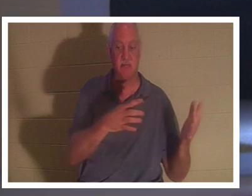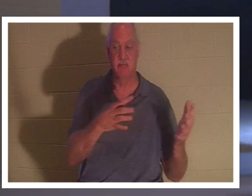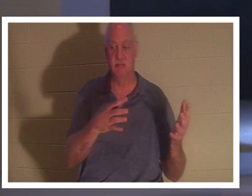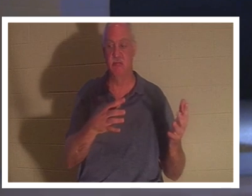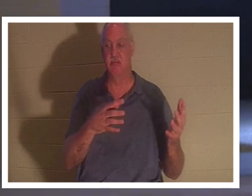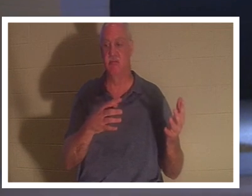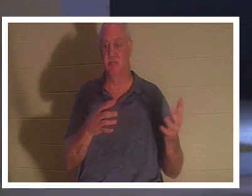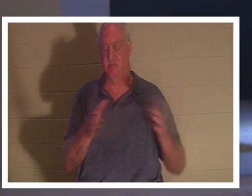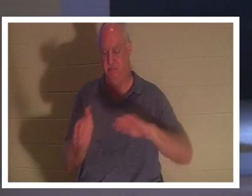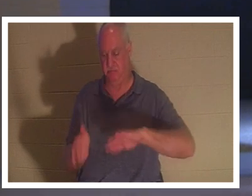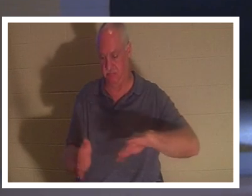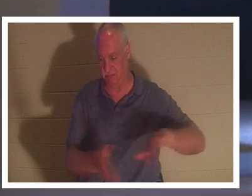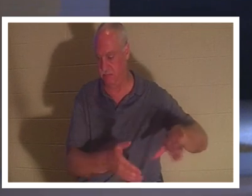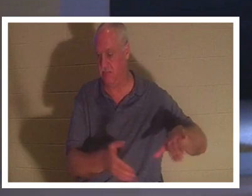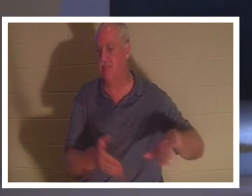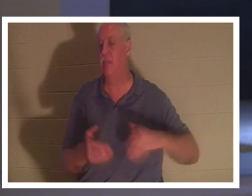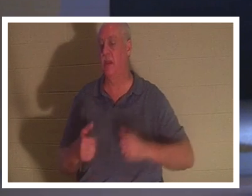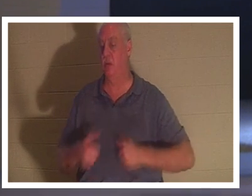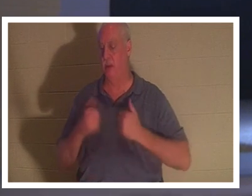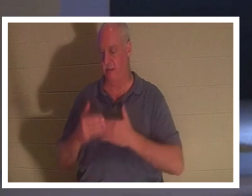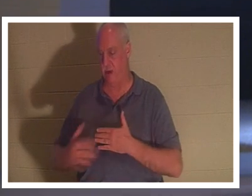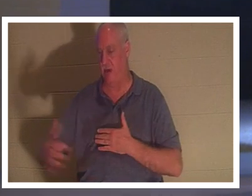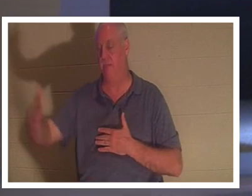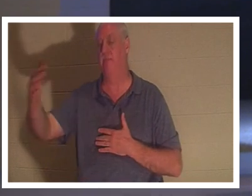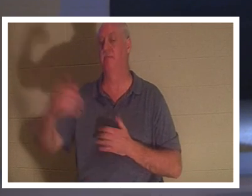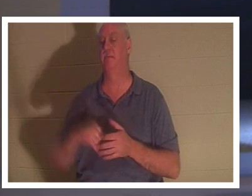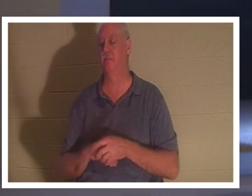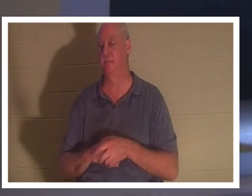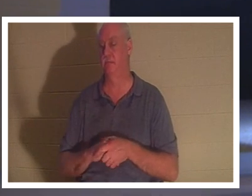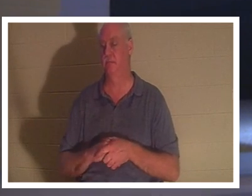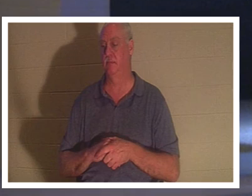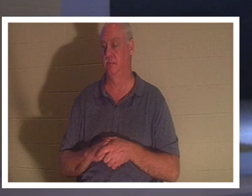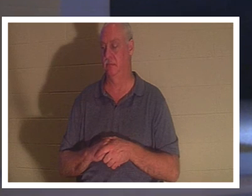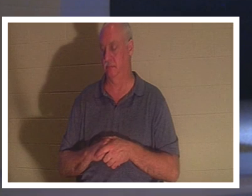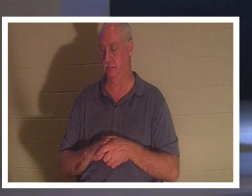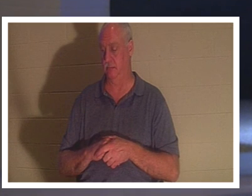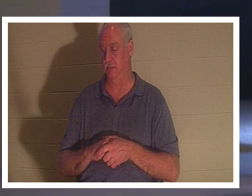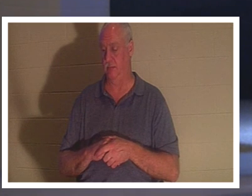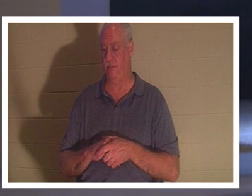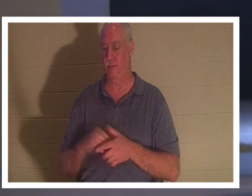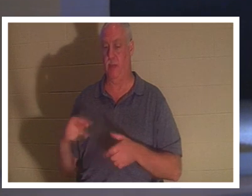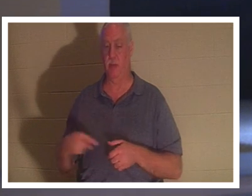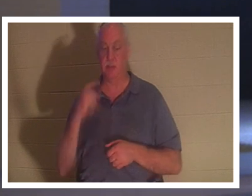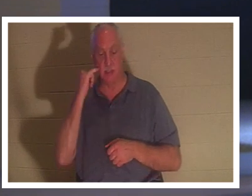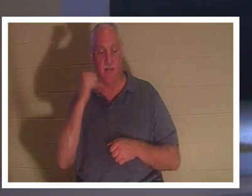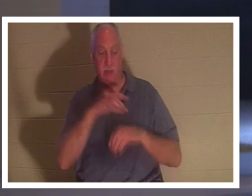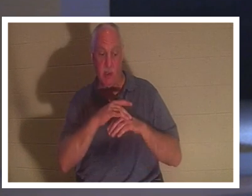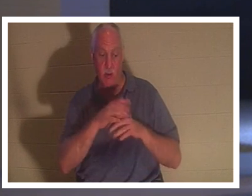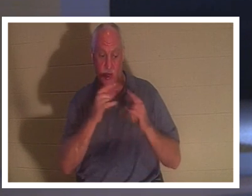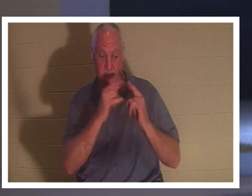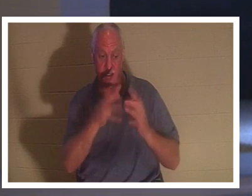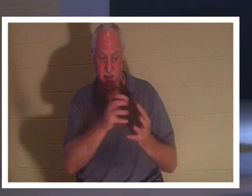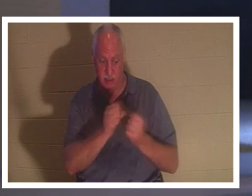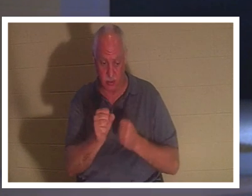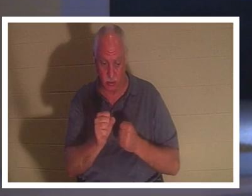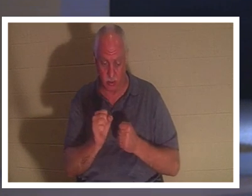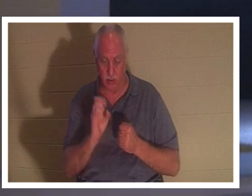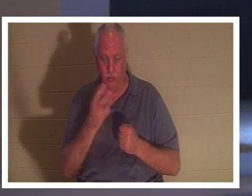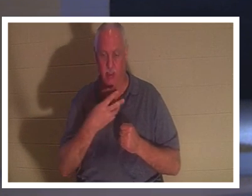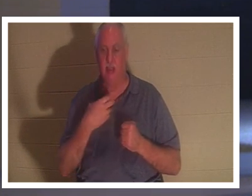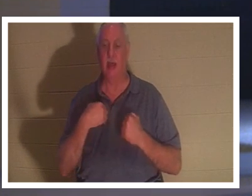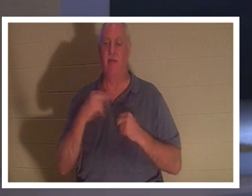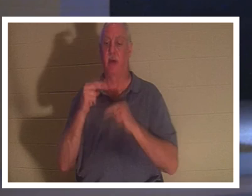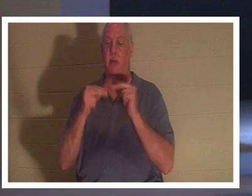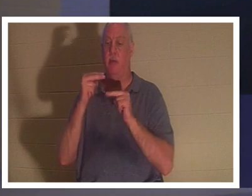и идем дальше. Он говорит: «Если эта земная палатка, в которой мы живем, разрушится, у нас будет строение от Бога».